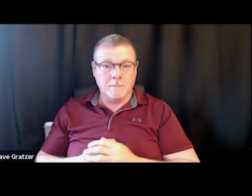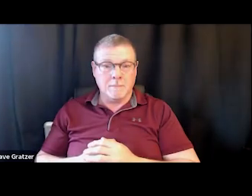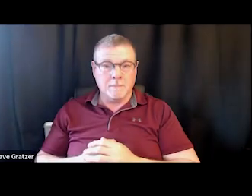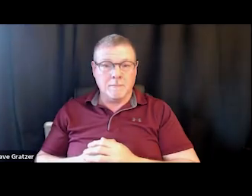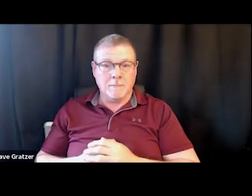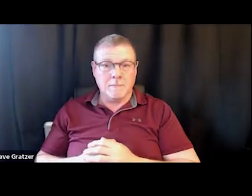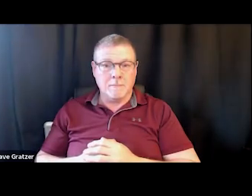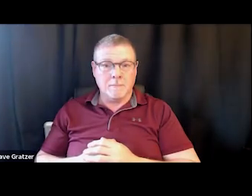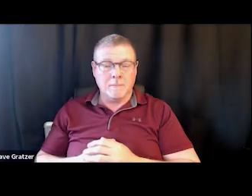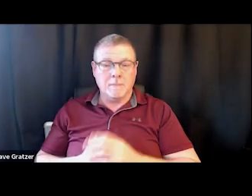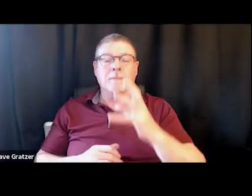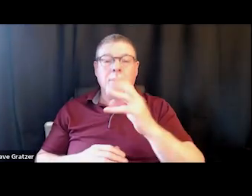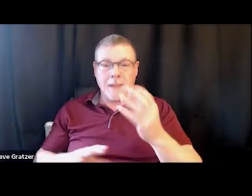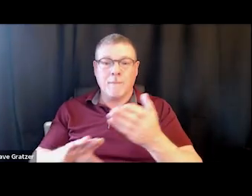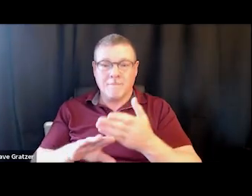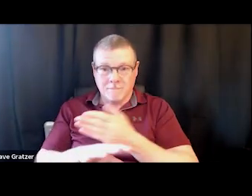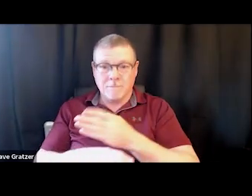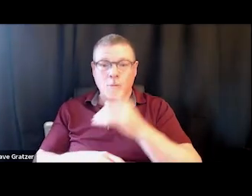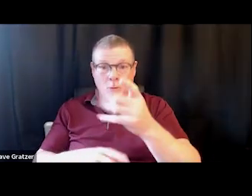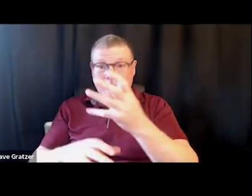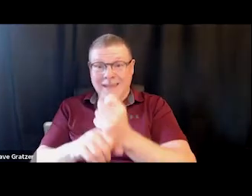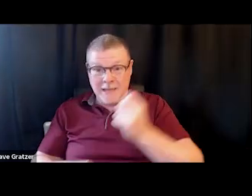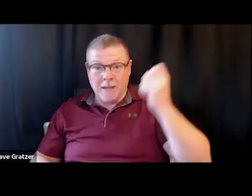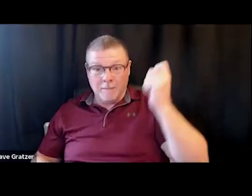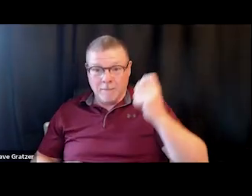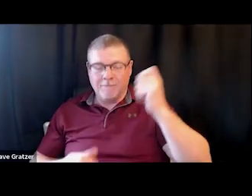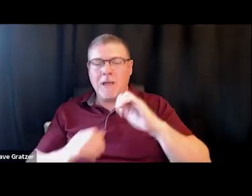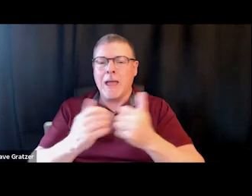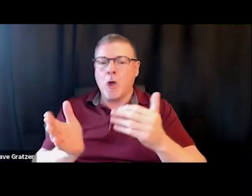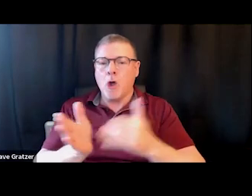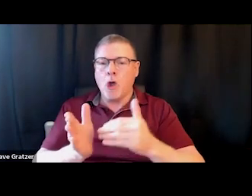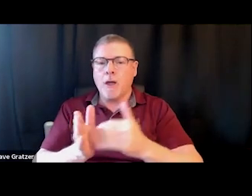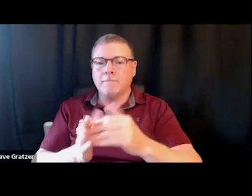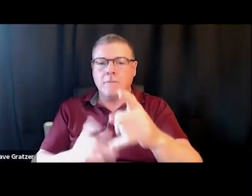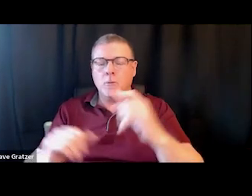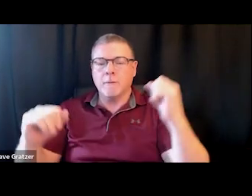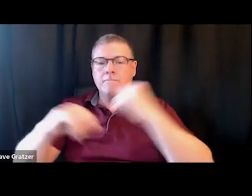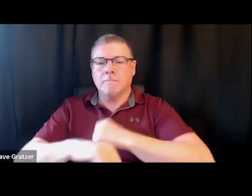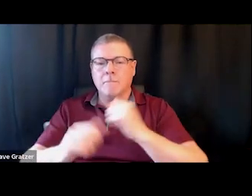Y antes de recibir tus beneficios, ¿con qué frecuencia te metías en peleas con otras personas?